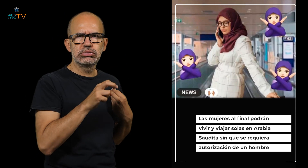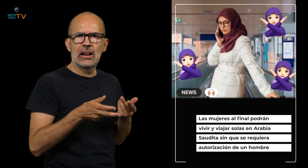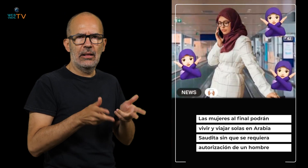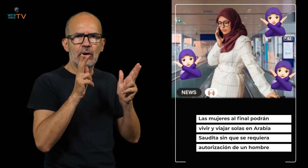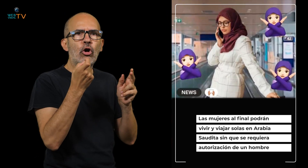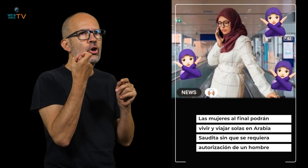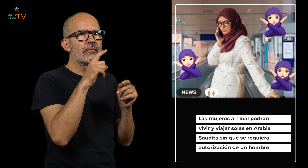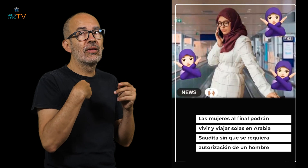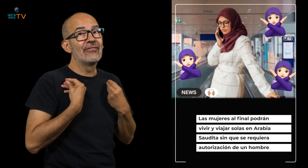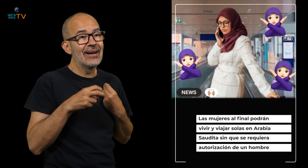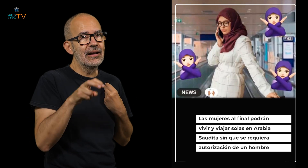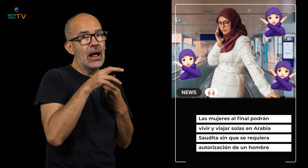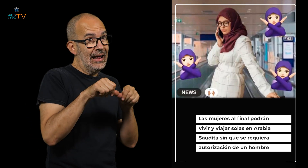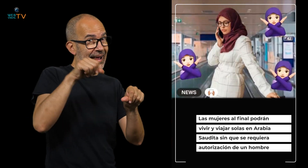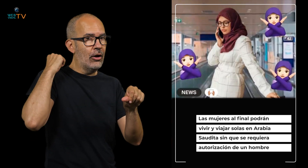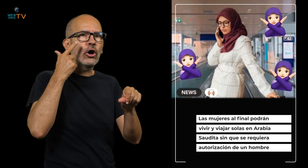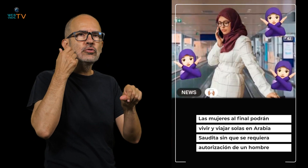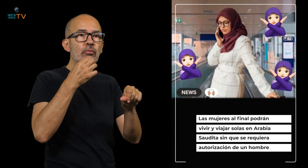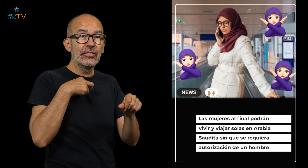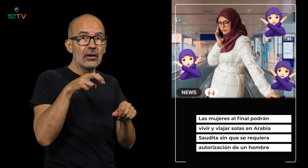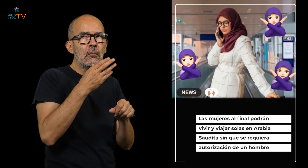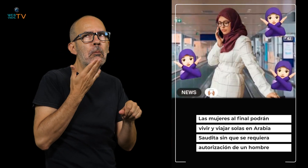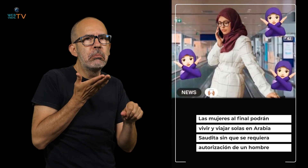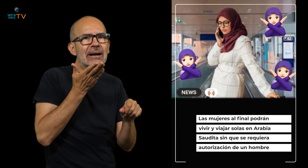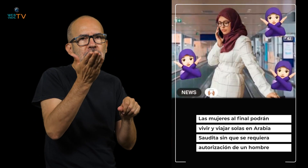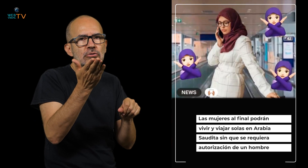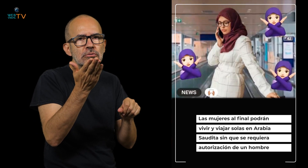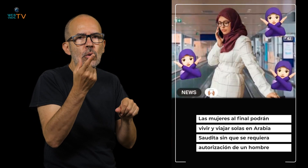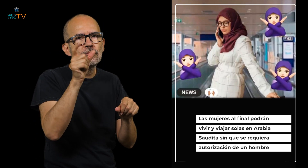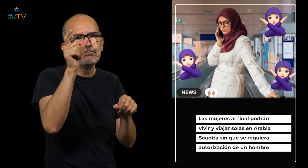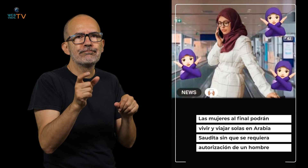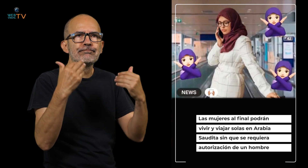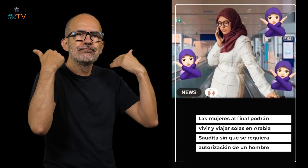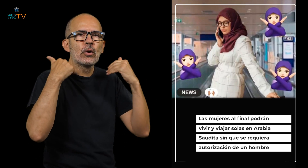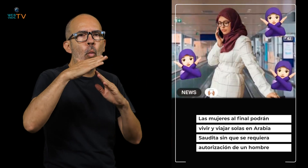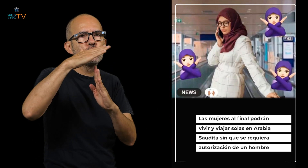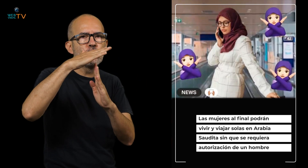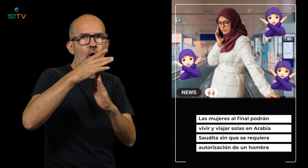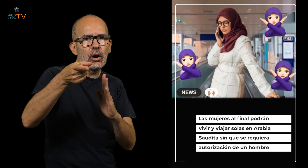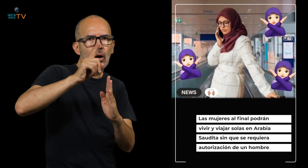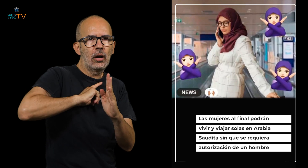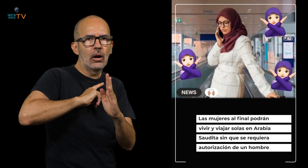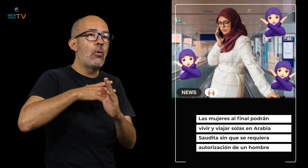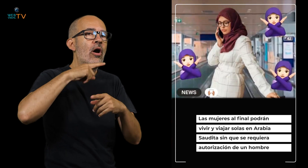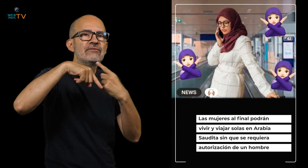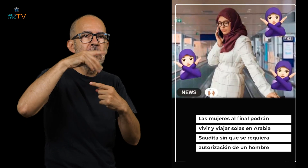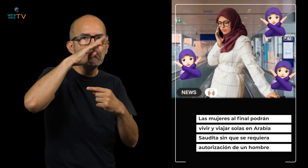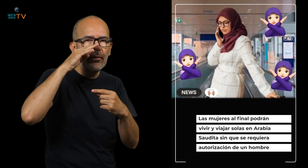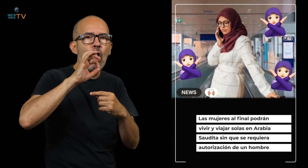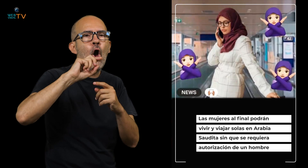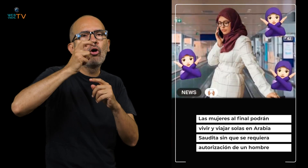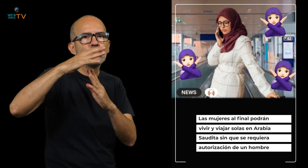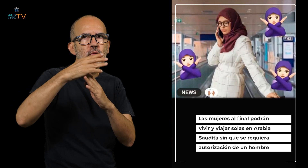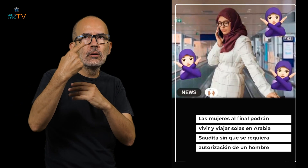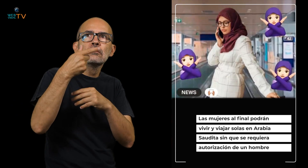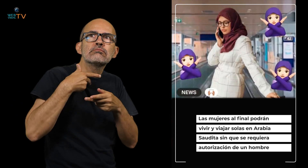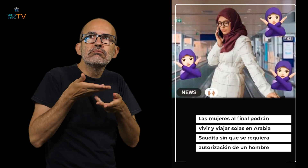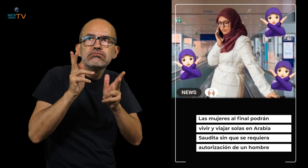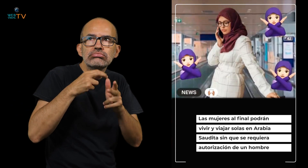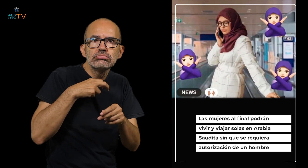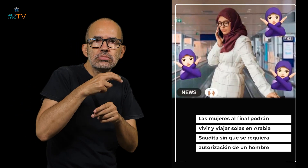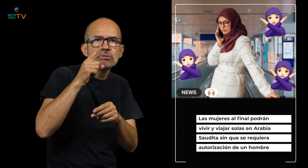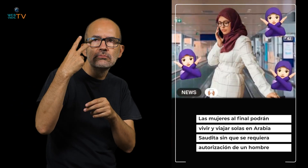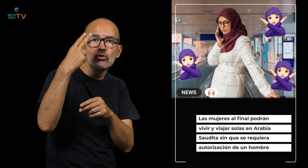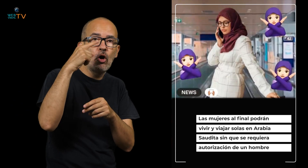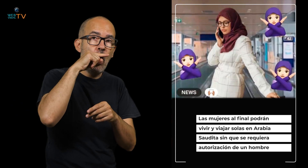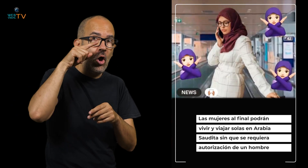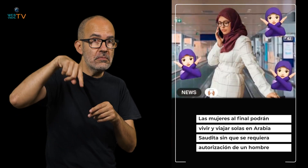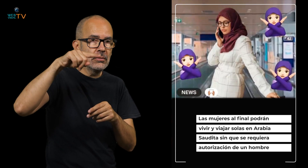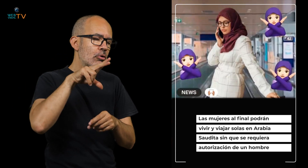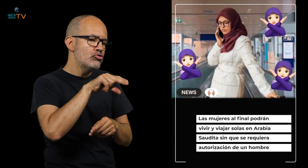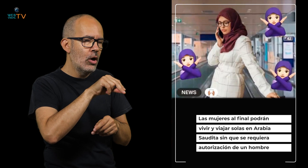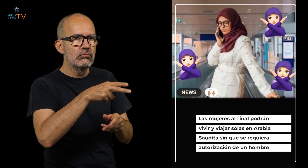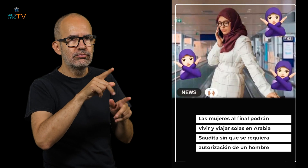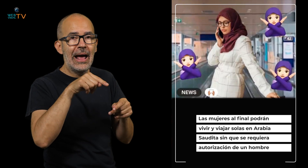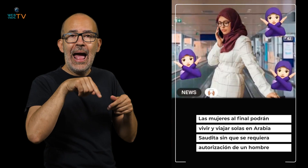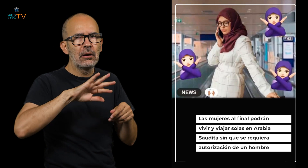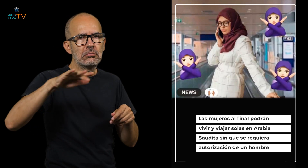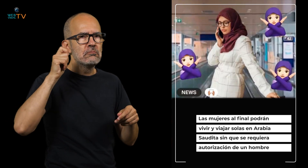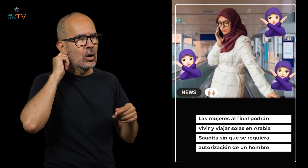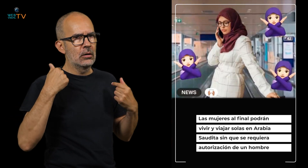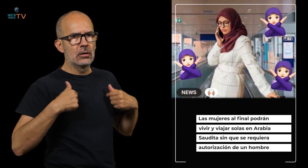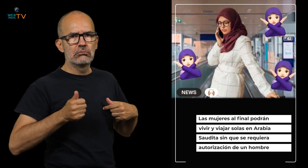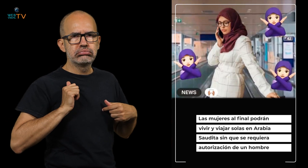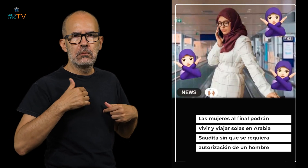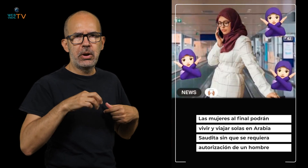sin necesidad de solicitar permiso de un tutor.